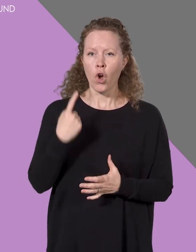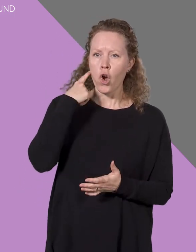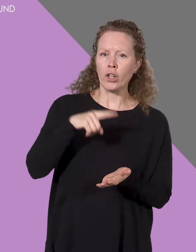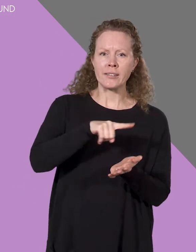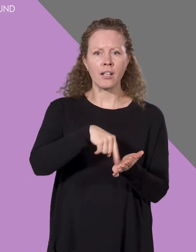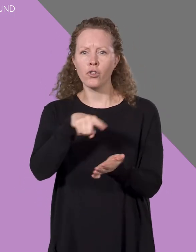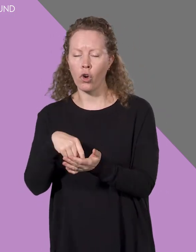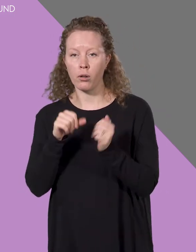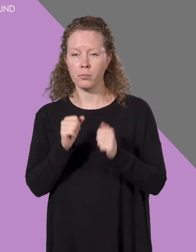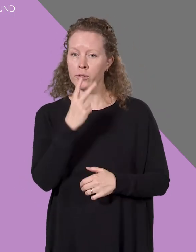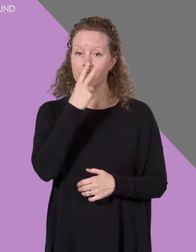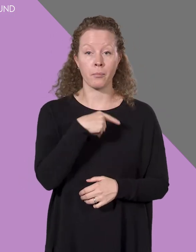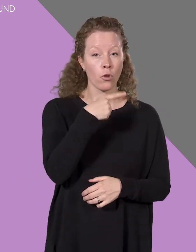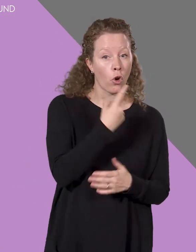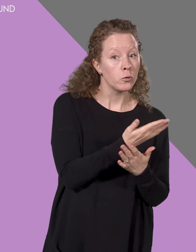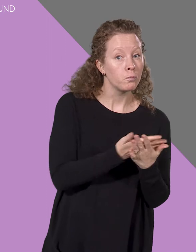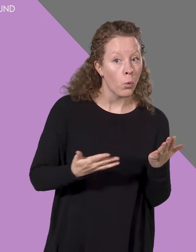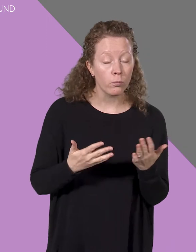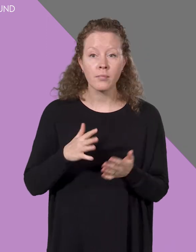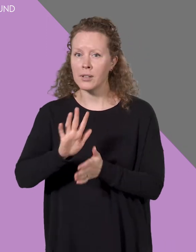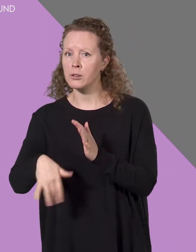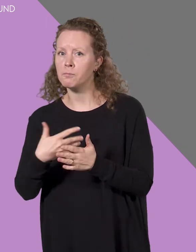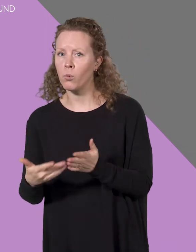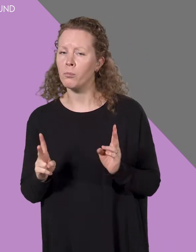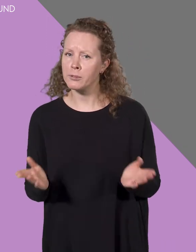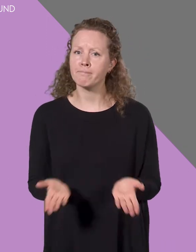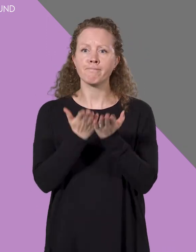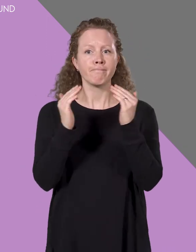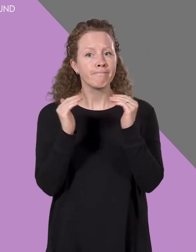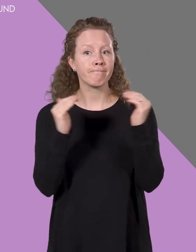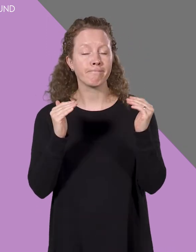Centralerna ska se talade och tecknade språk som likvärdiga -